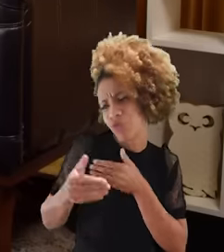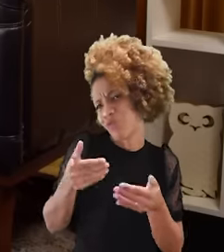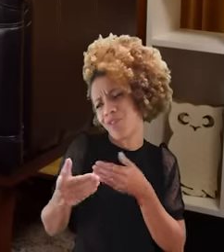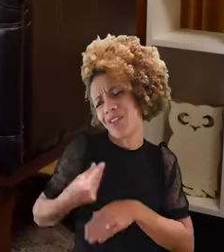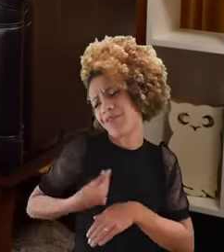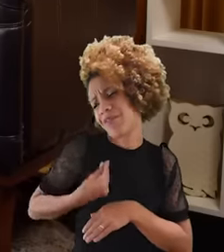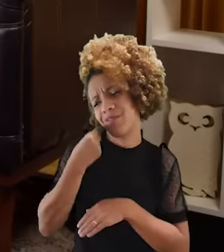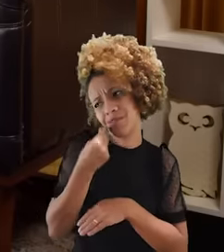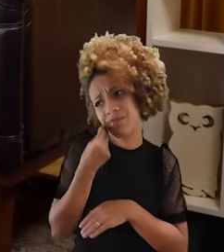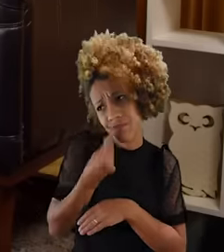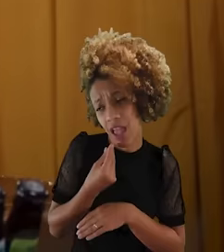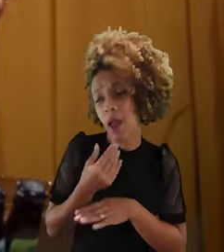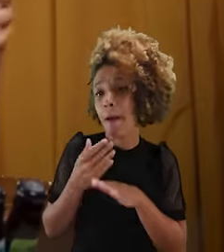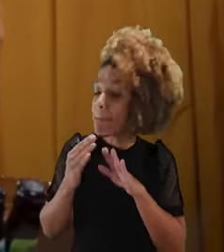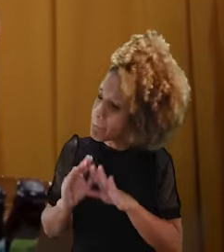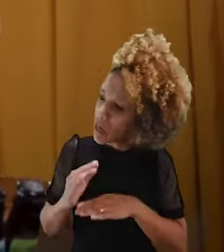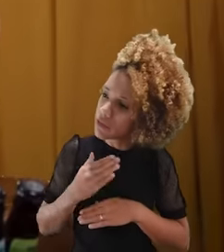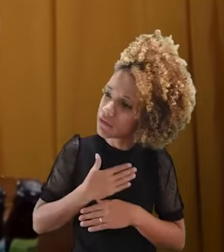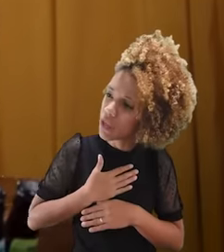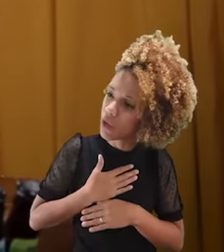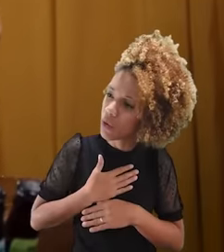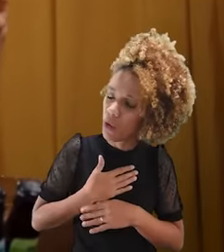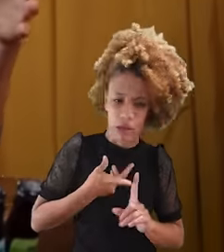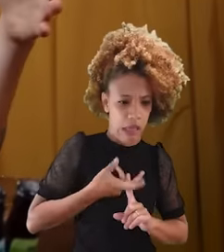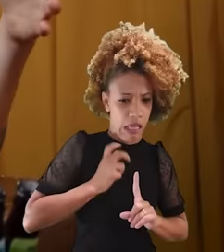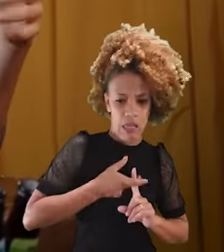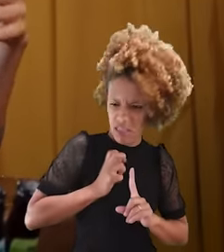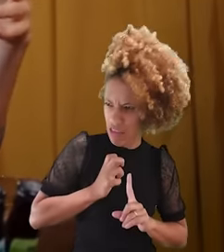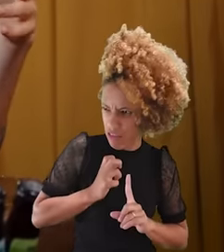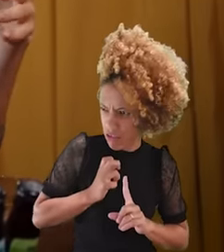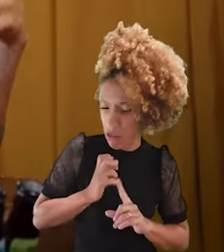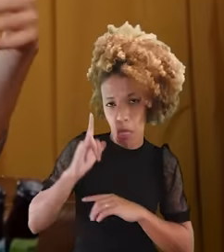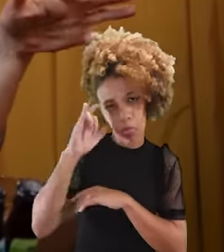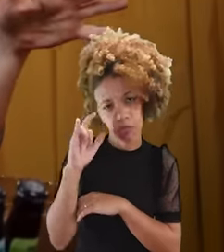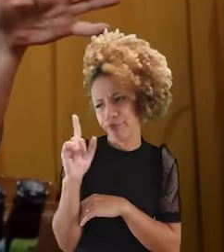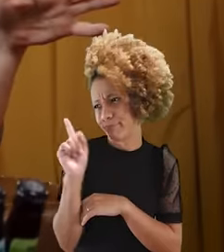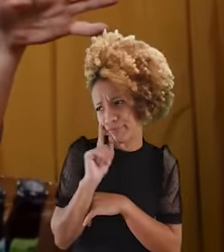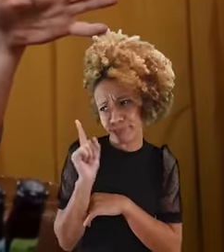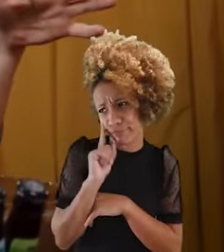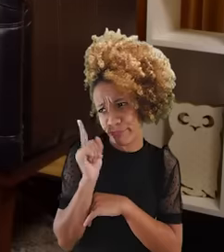nessa coisa de internet mas eu recebo hates como eles falam né mensagens Jó diariamente você recebe